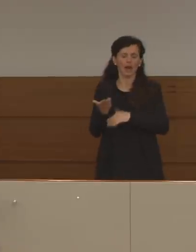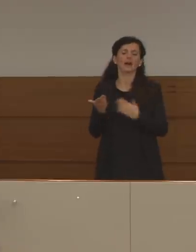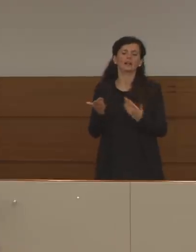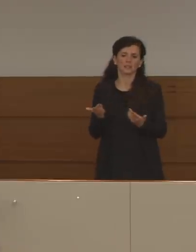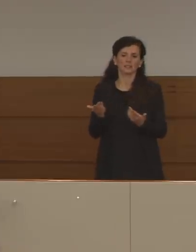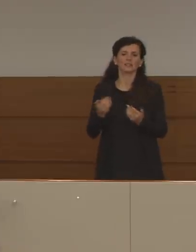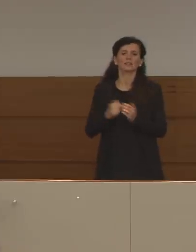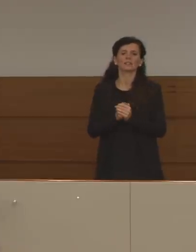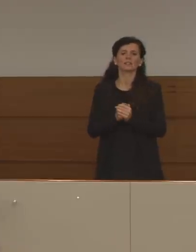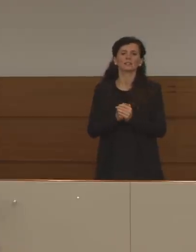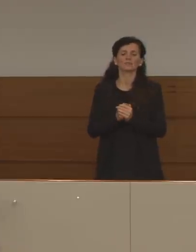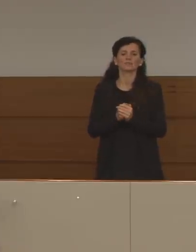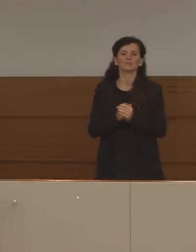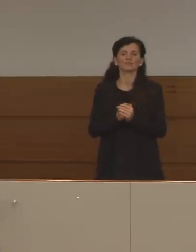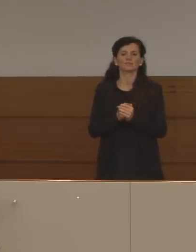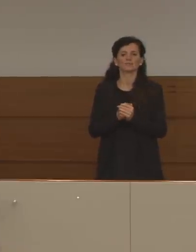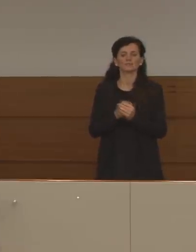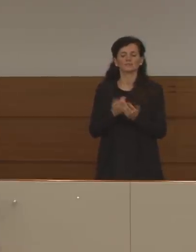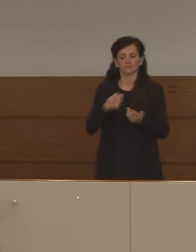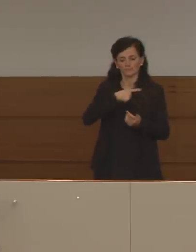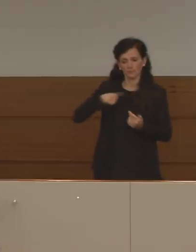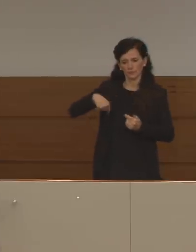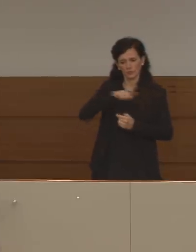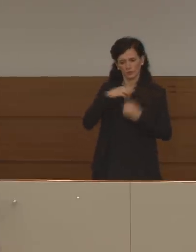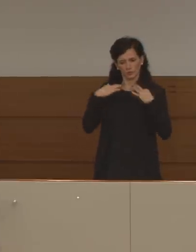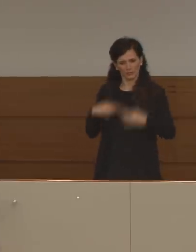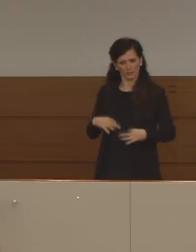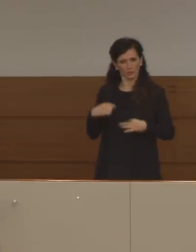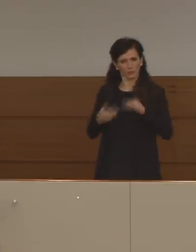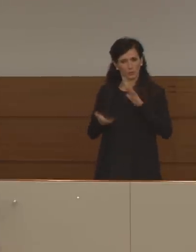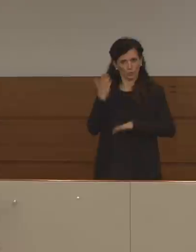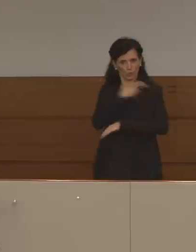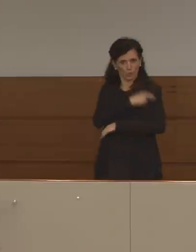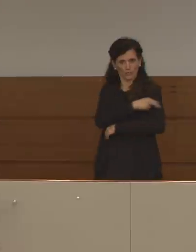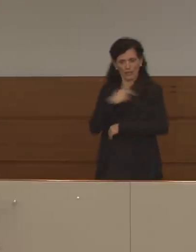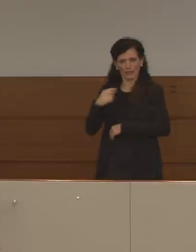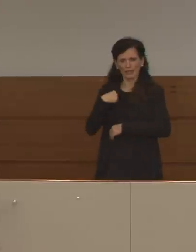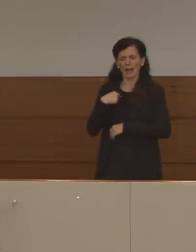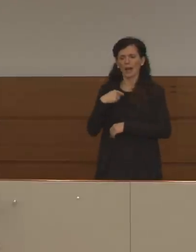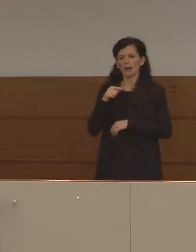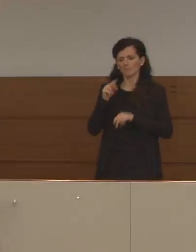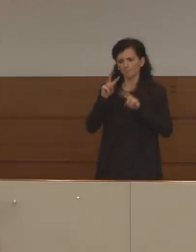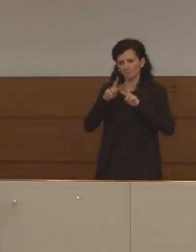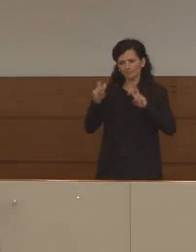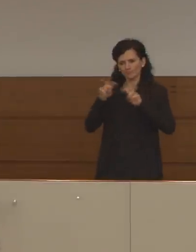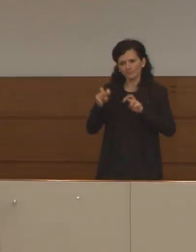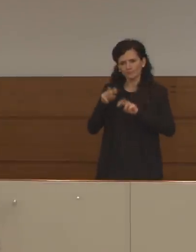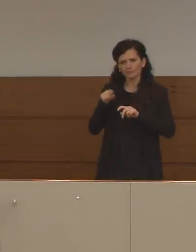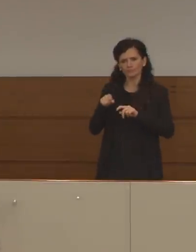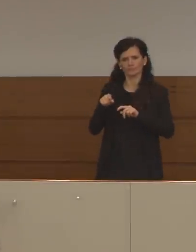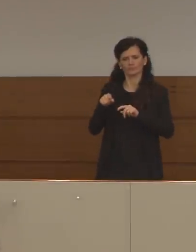Il fatto stesso che noi accumuliamo anche esperienza nel trattarle anche in